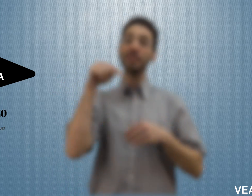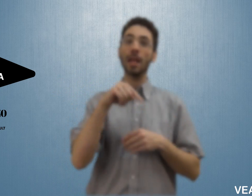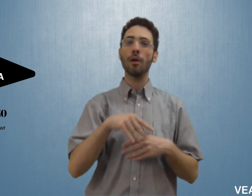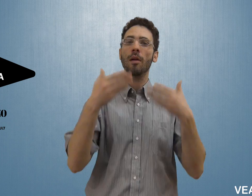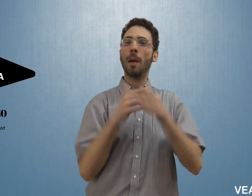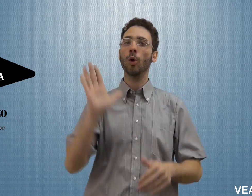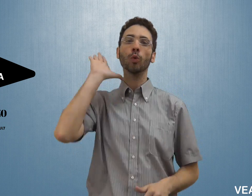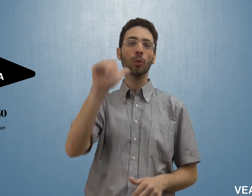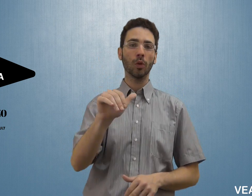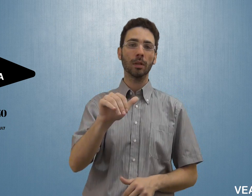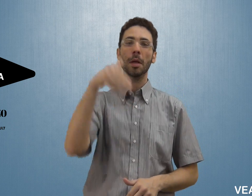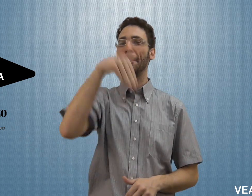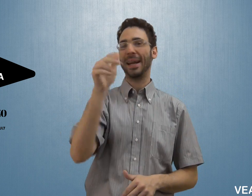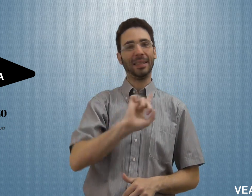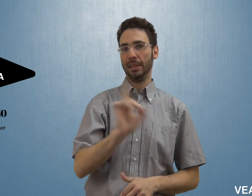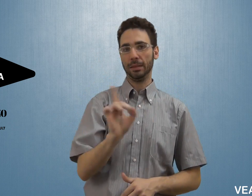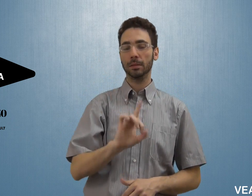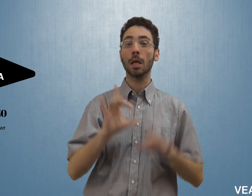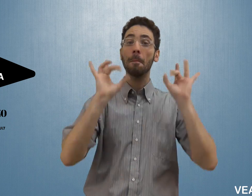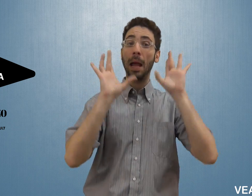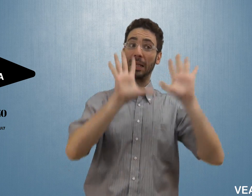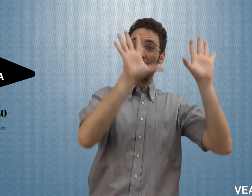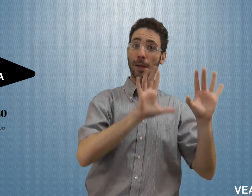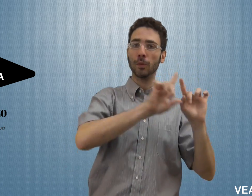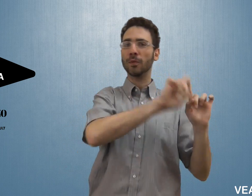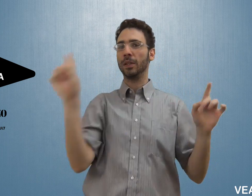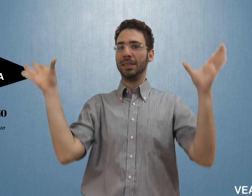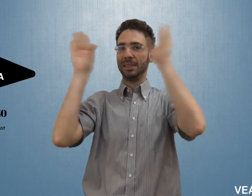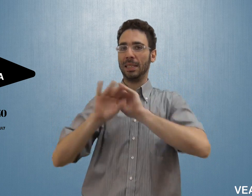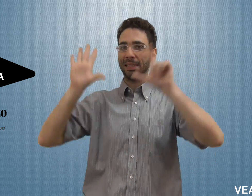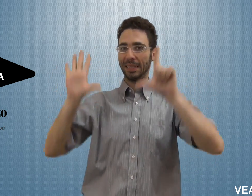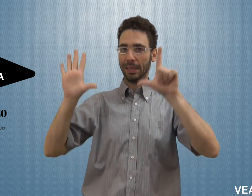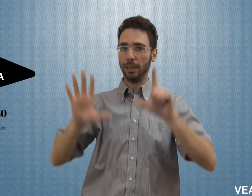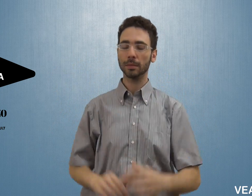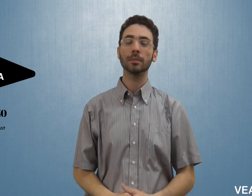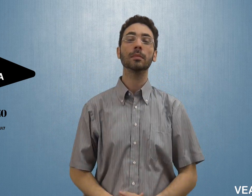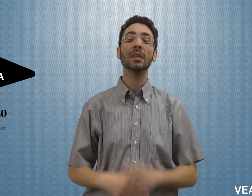Aperto tutti i giorni tranne il martedì dalle ore 10 alle ore 19.